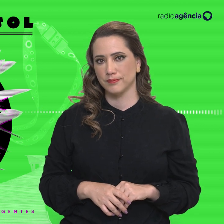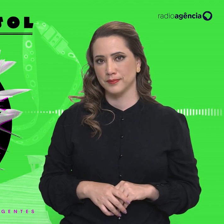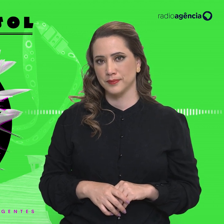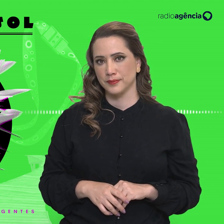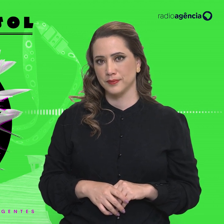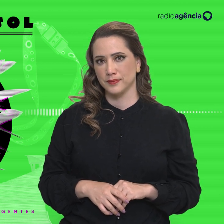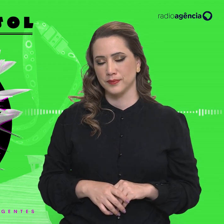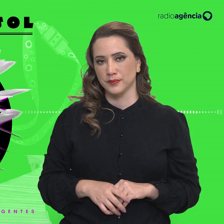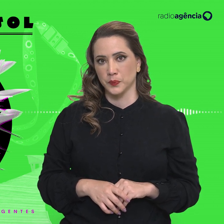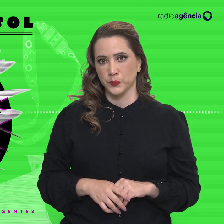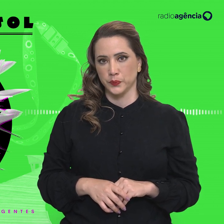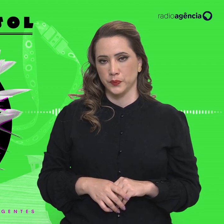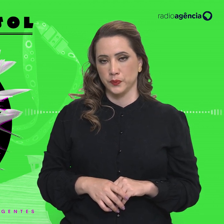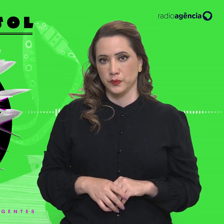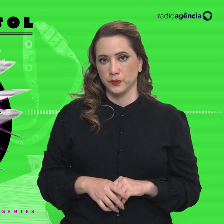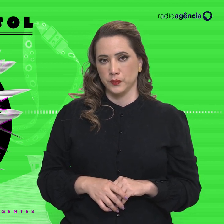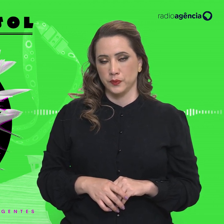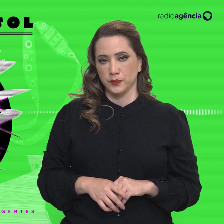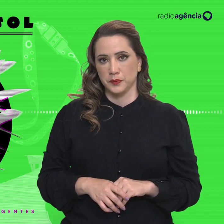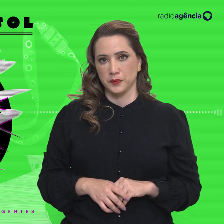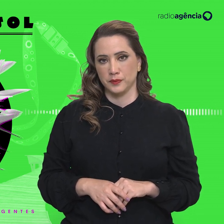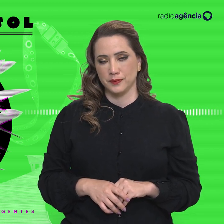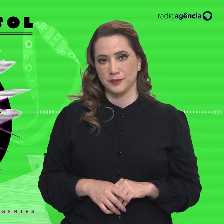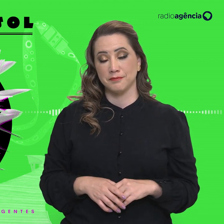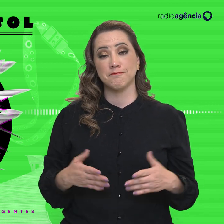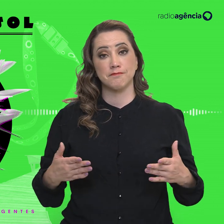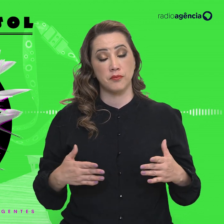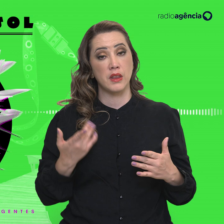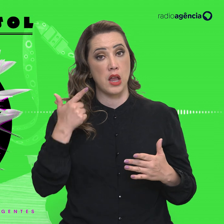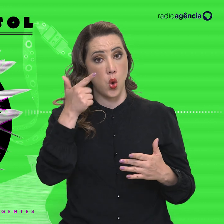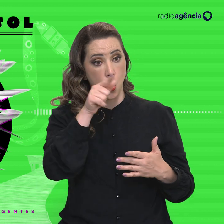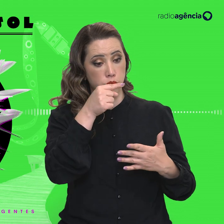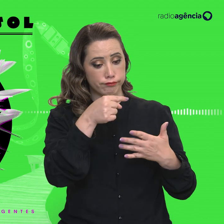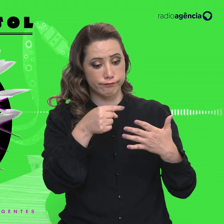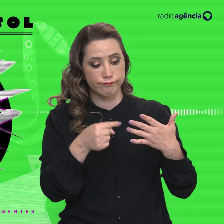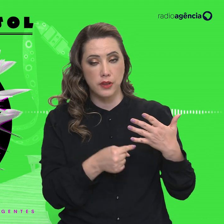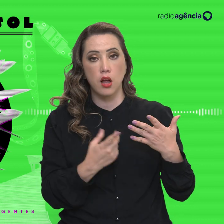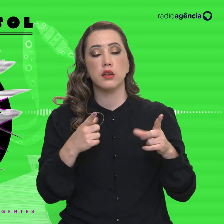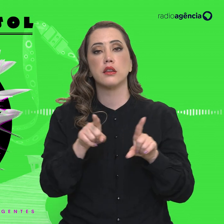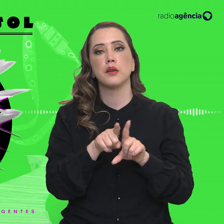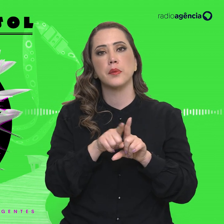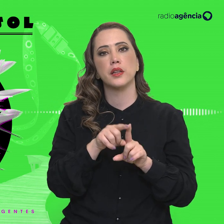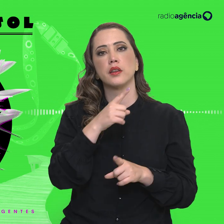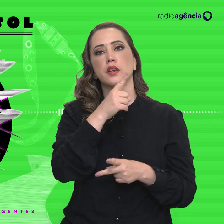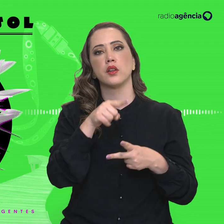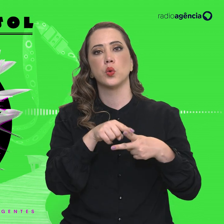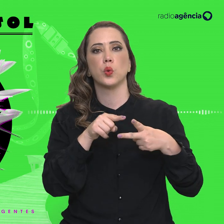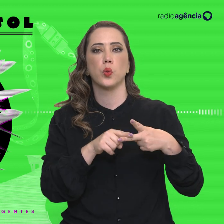(Pablo?!) O quê? [tv sai do ar] 🎶 [Patrícia] Abaixo desta descrição, ele traz 2 hashtags: [som de mensagem enviada] 🎶